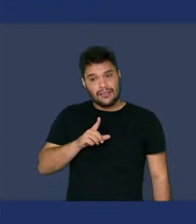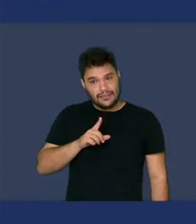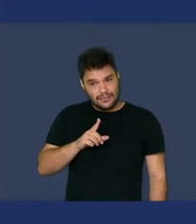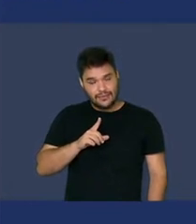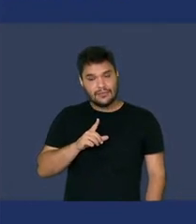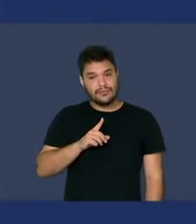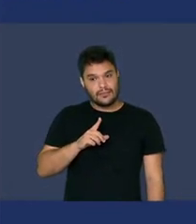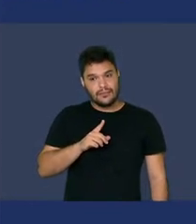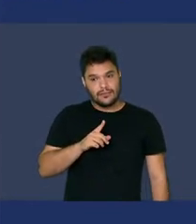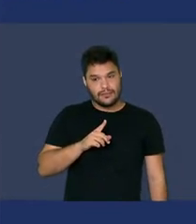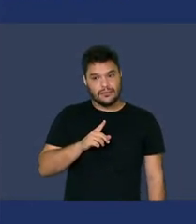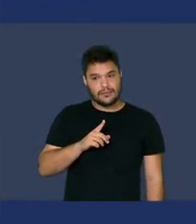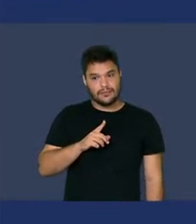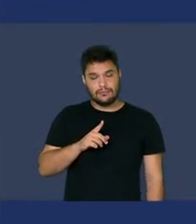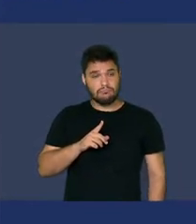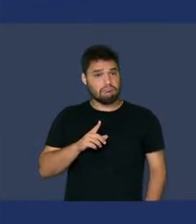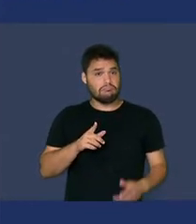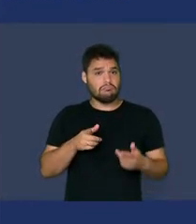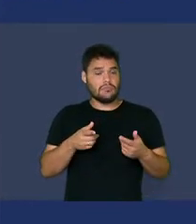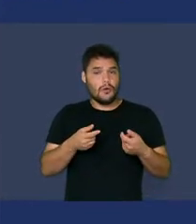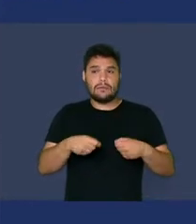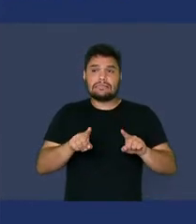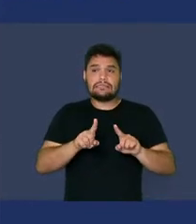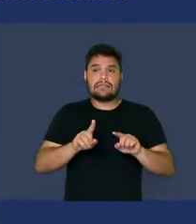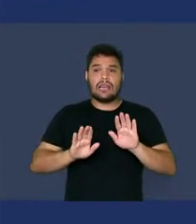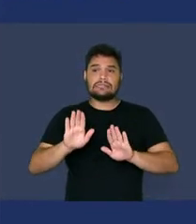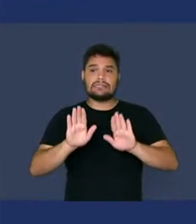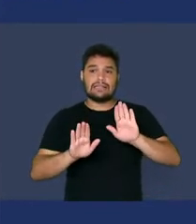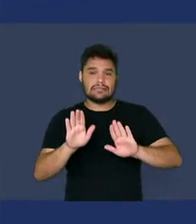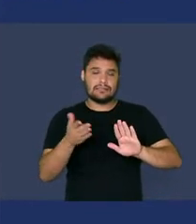DE NEGÓCIO... TENDO EM VISTA O ALTO GRAU DE CRITÉRIOS E A NÃO NECESSIDADE DE LICITAÇÃO PARA TODOS OS